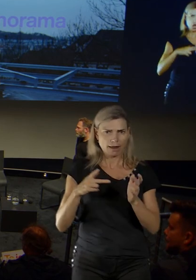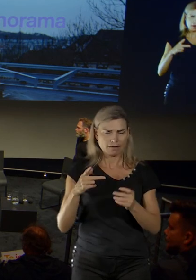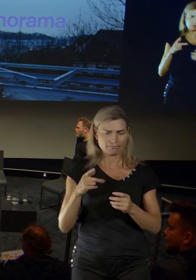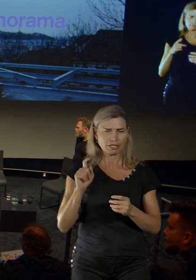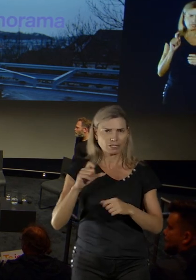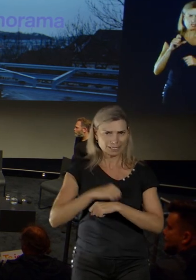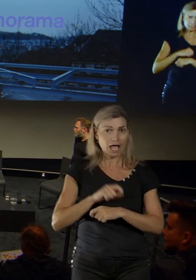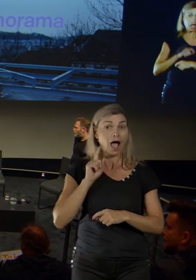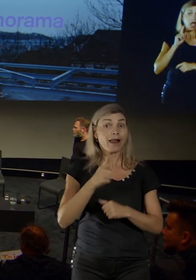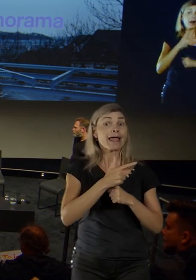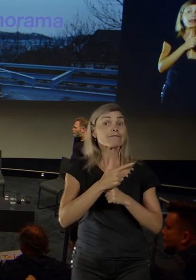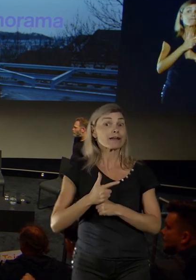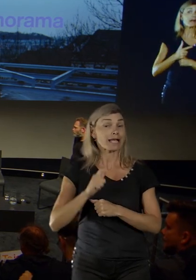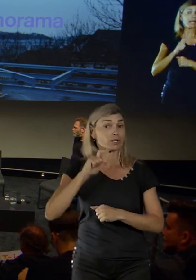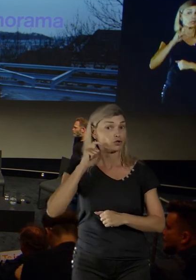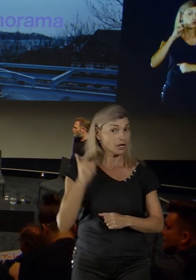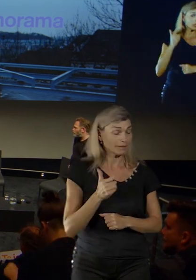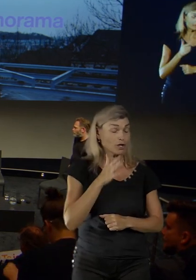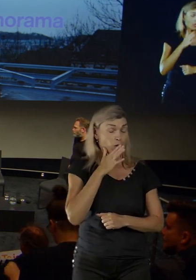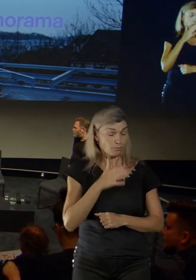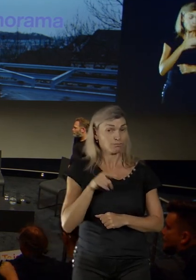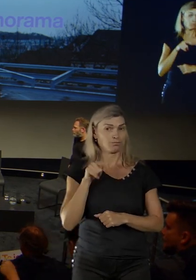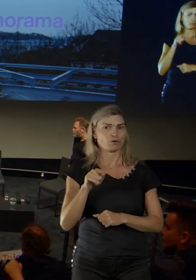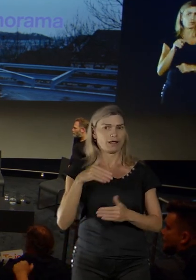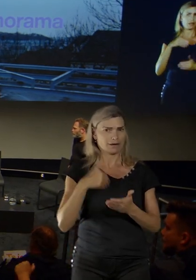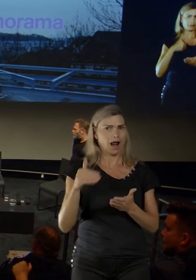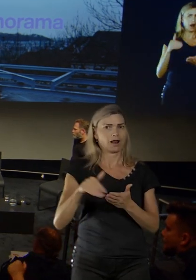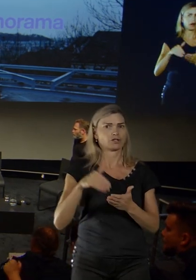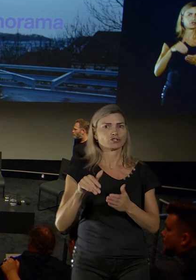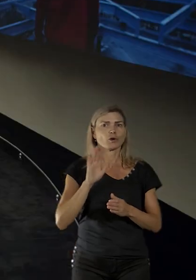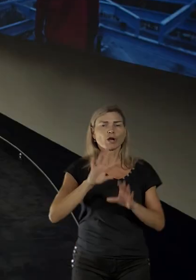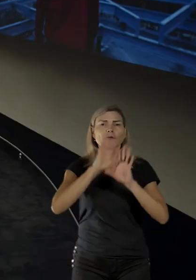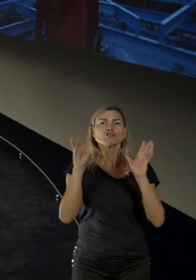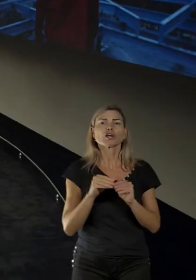bude zahájení výstavy Vltavské filharmonie, kde si prohlídnete všech 19 finálových návrhů.